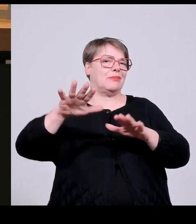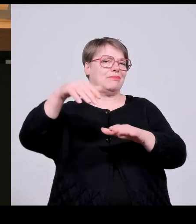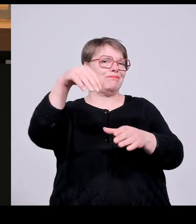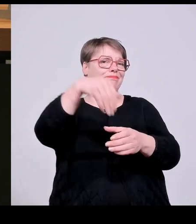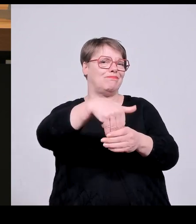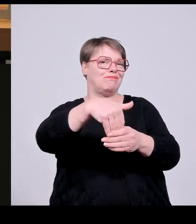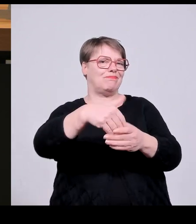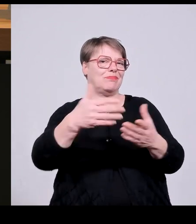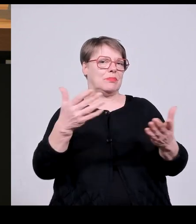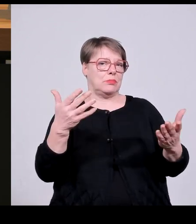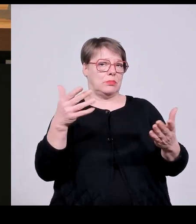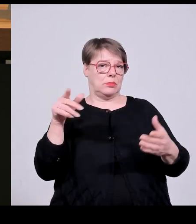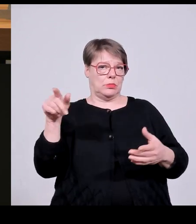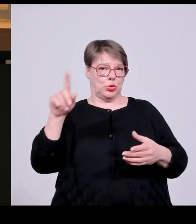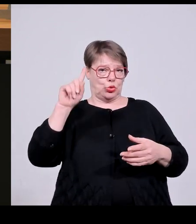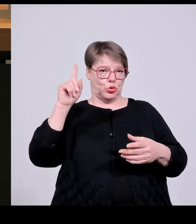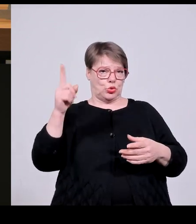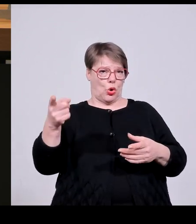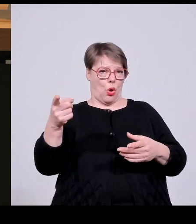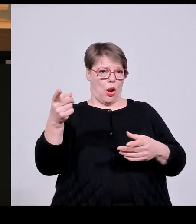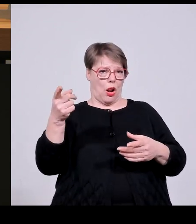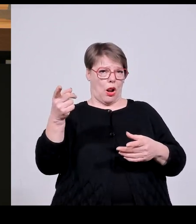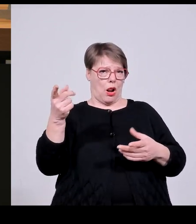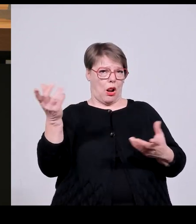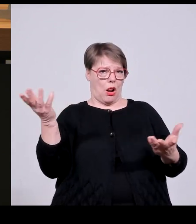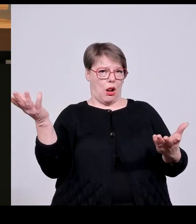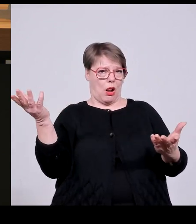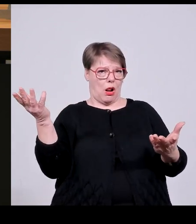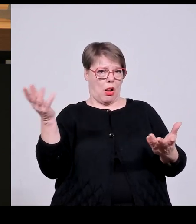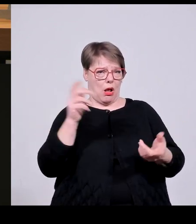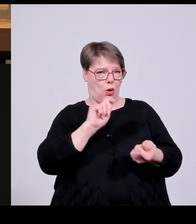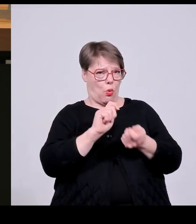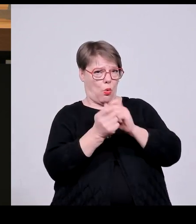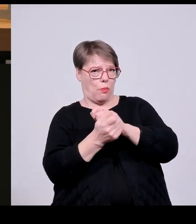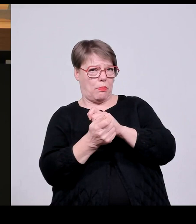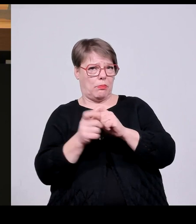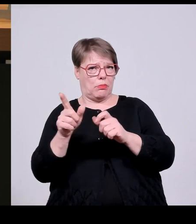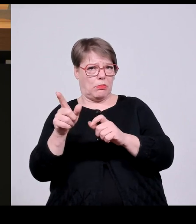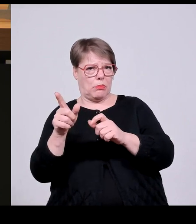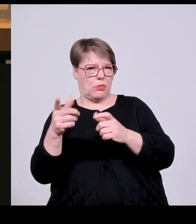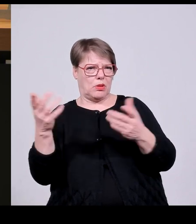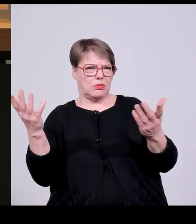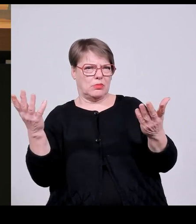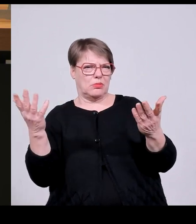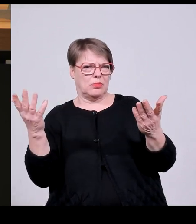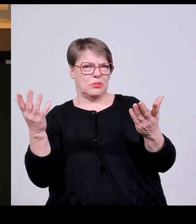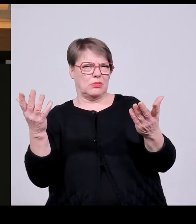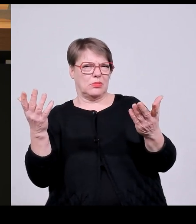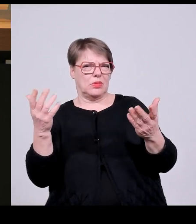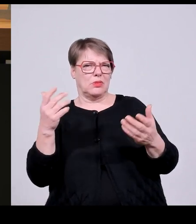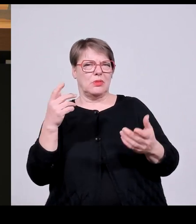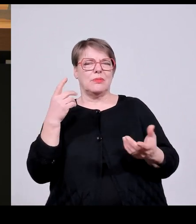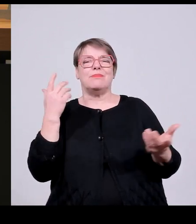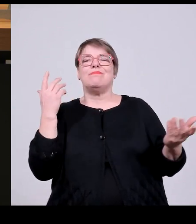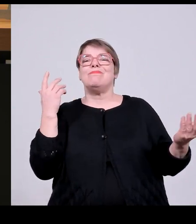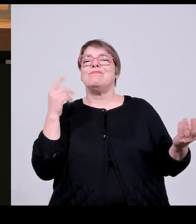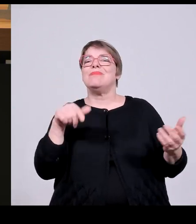Vom Herrn Hofer kam der Vorschlag einer Artikel zu machen. Wir haben die Eckpunkte, die eine solche Gesetze bereits entwickelt.